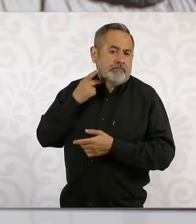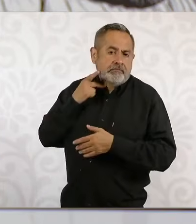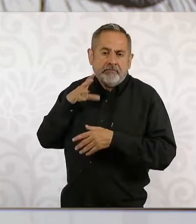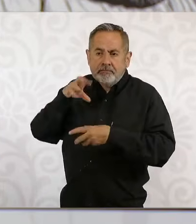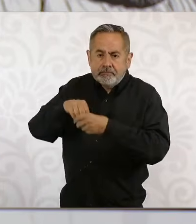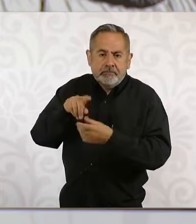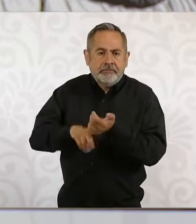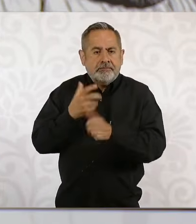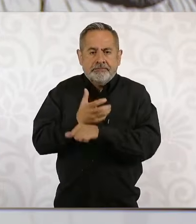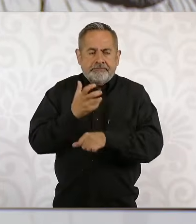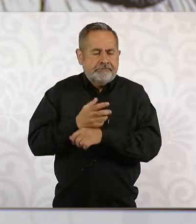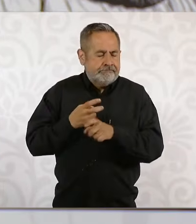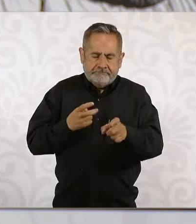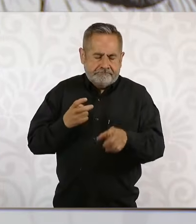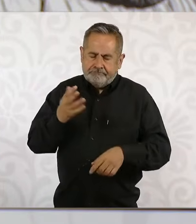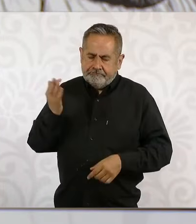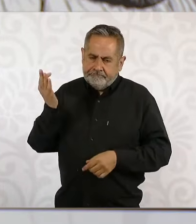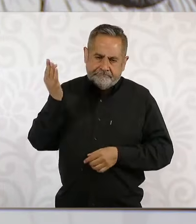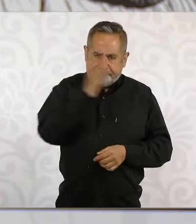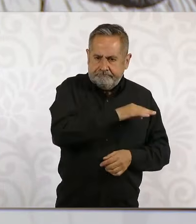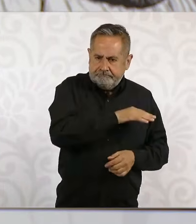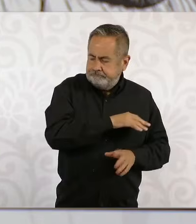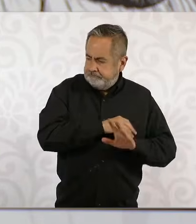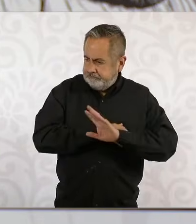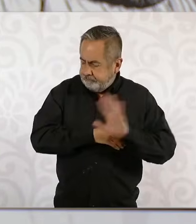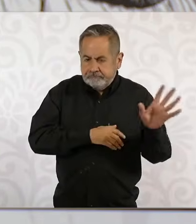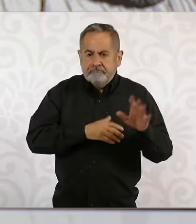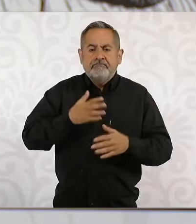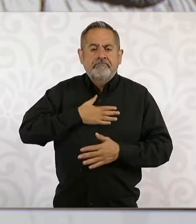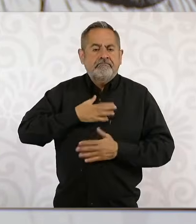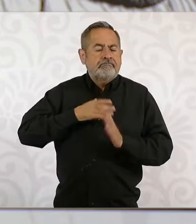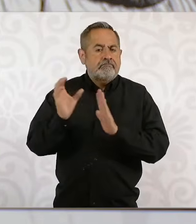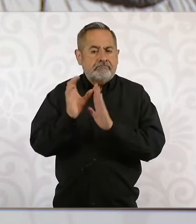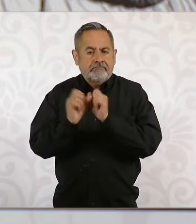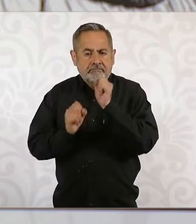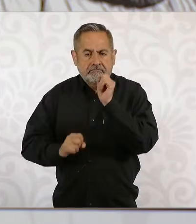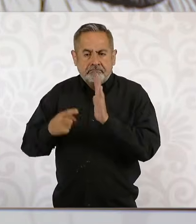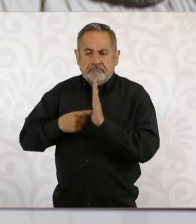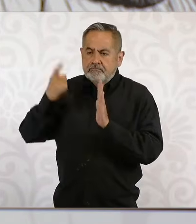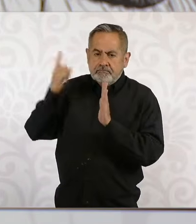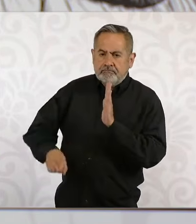Eso es absolutamente falso. Nosotros tenemos en nuestra Constitución la autodeterminación de los